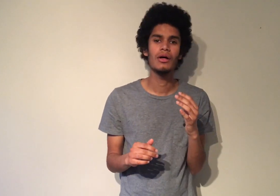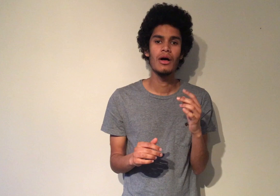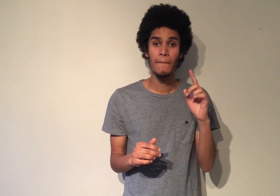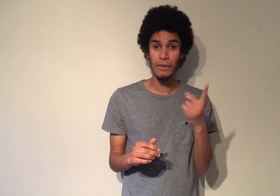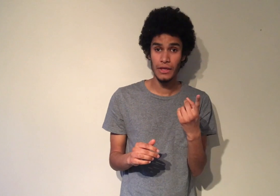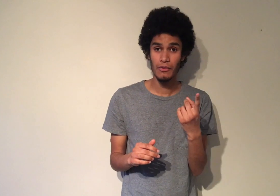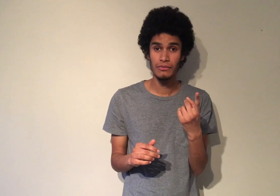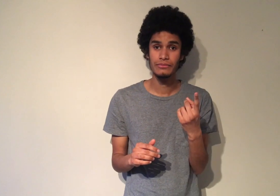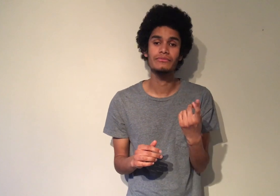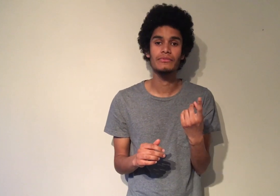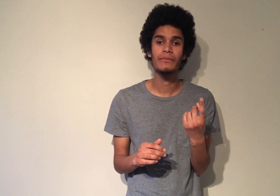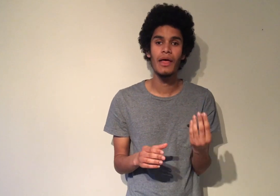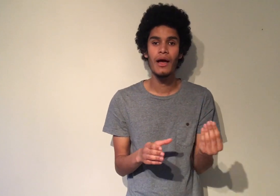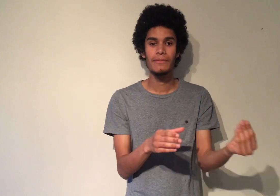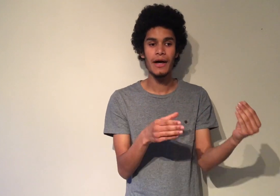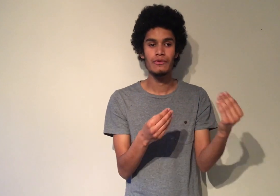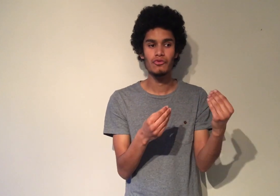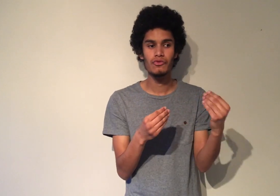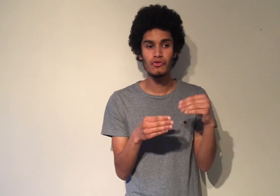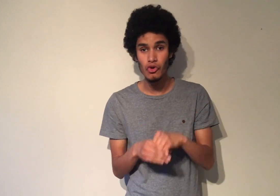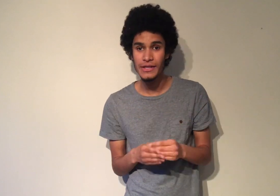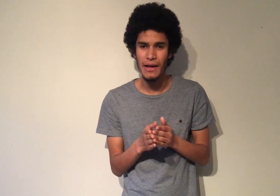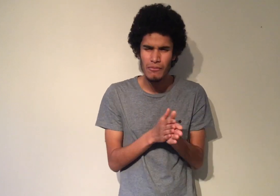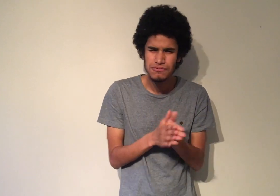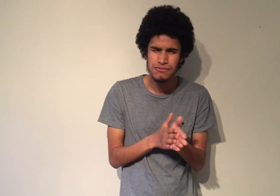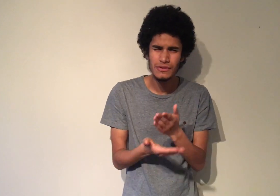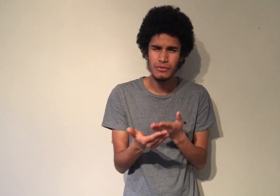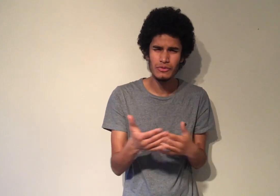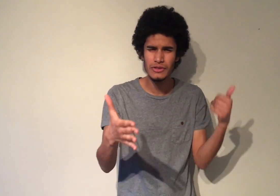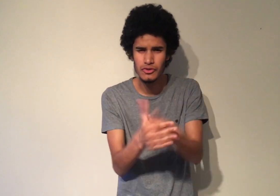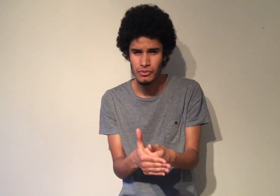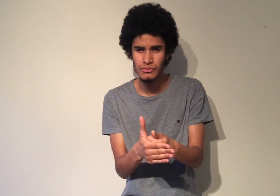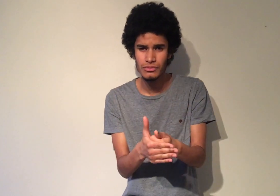parce que premièrement ça m'a beaucoup motivé pour terminer mes études